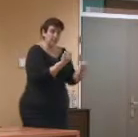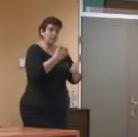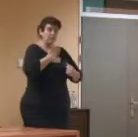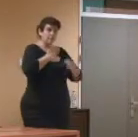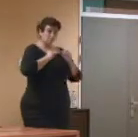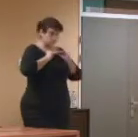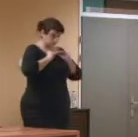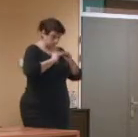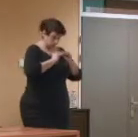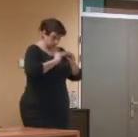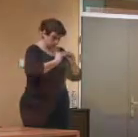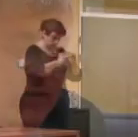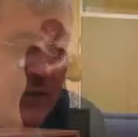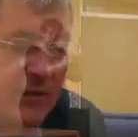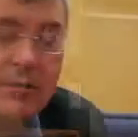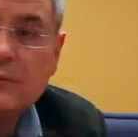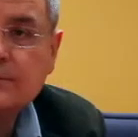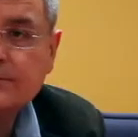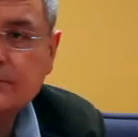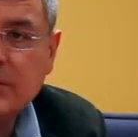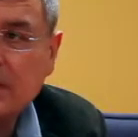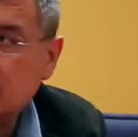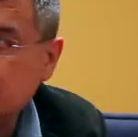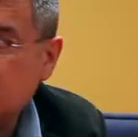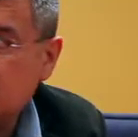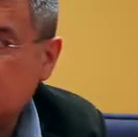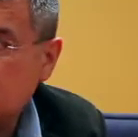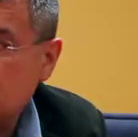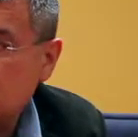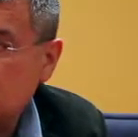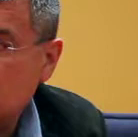desde la Delegación de Transparencia y